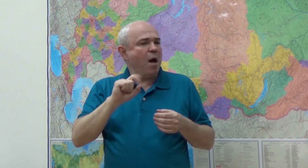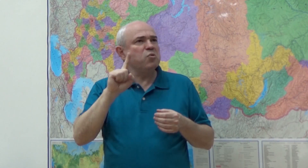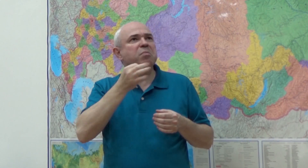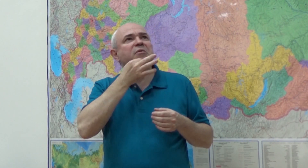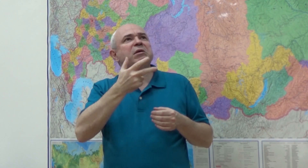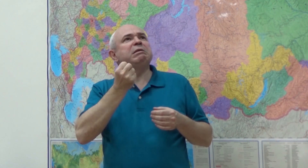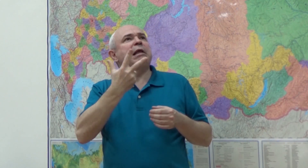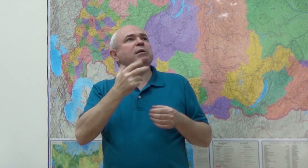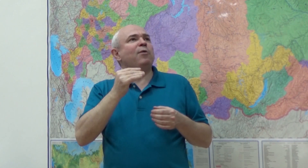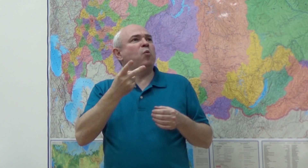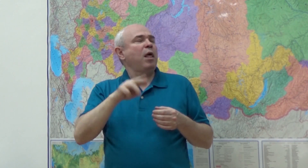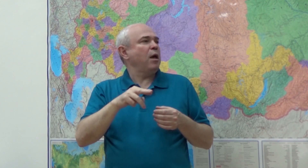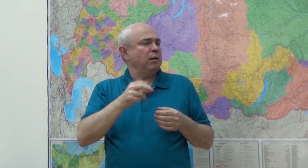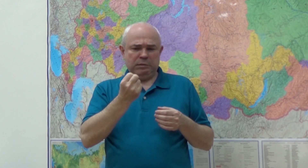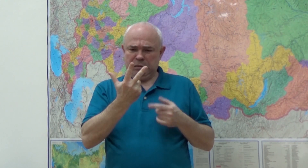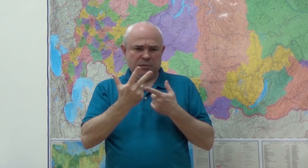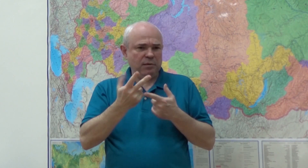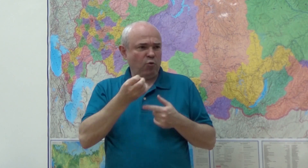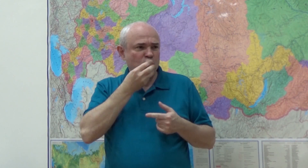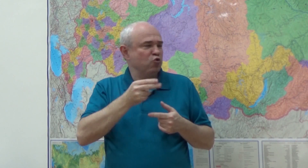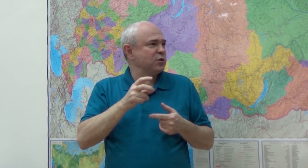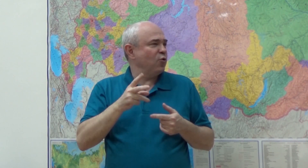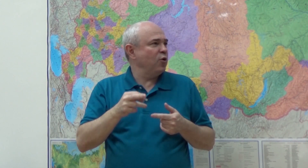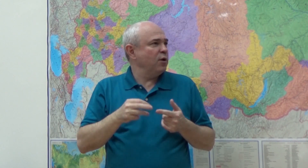А почему вы выбрали 13 июля? 13 – нехорошее число…